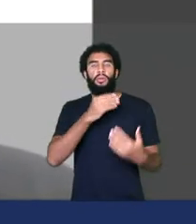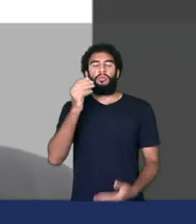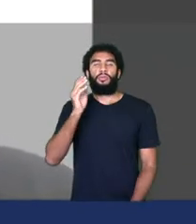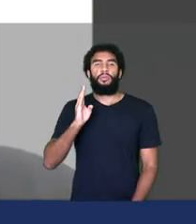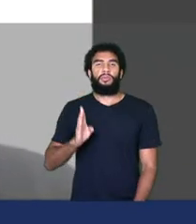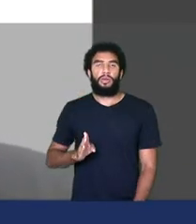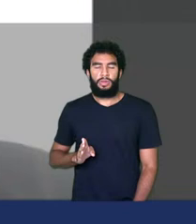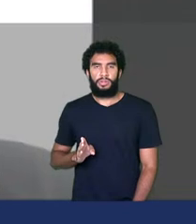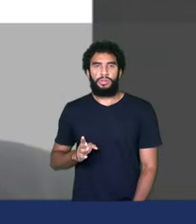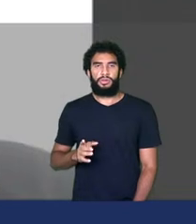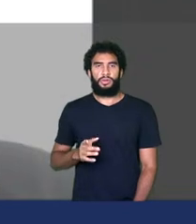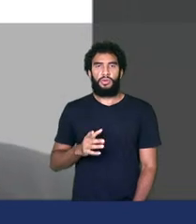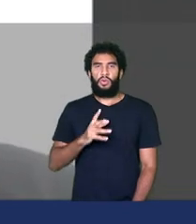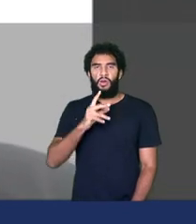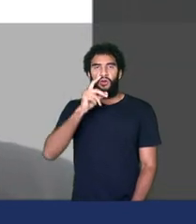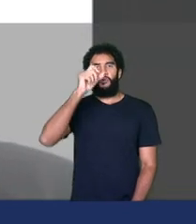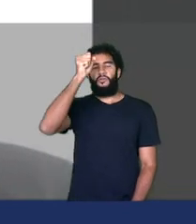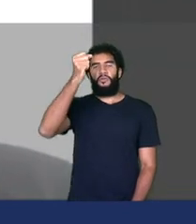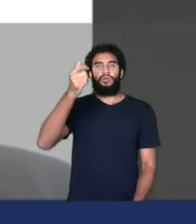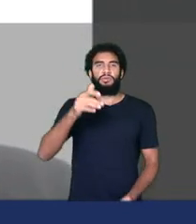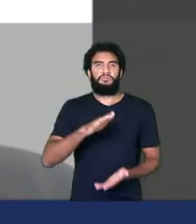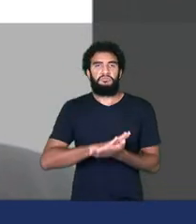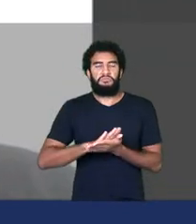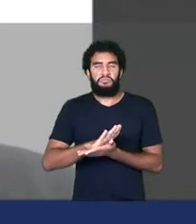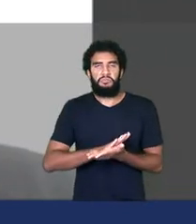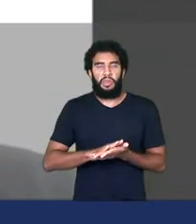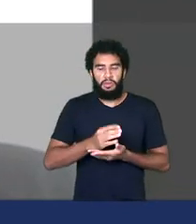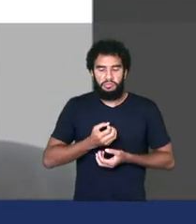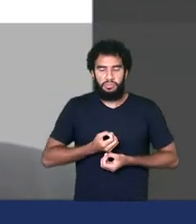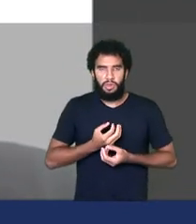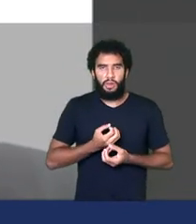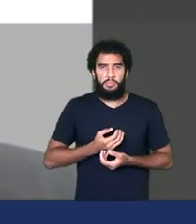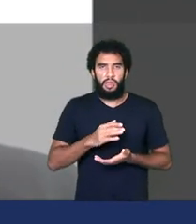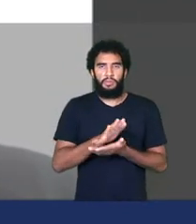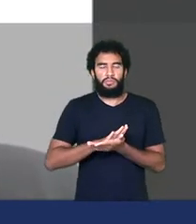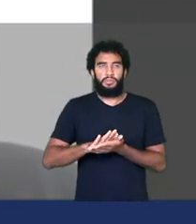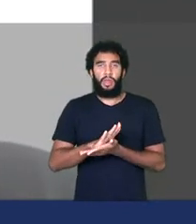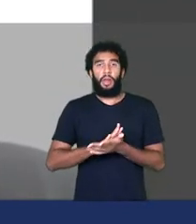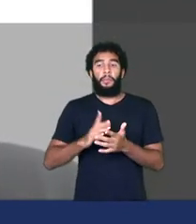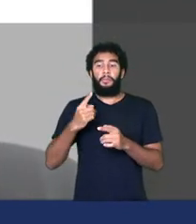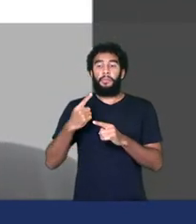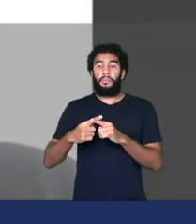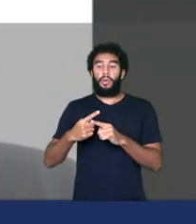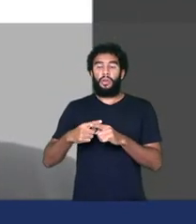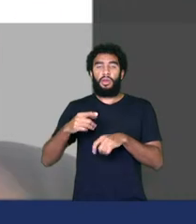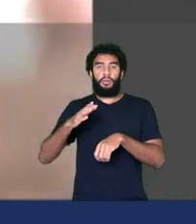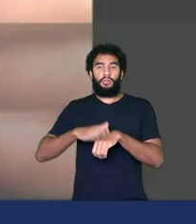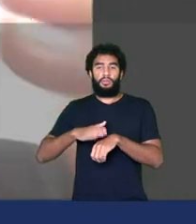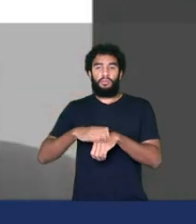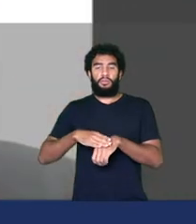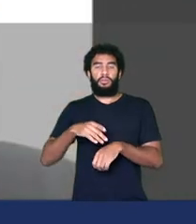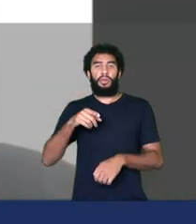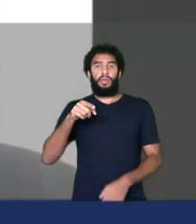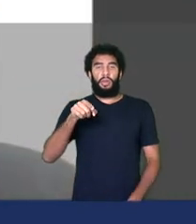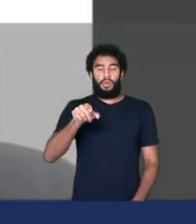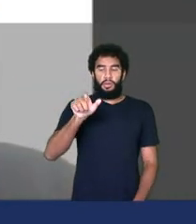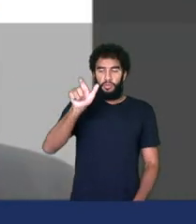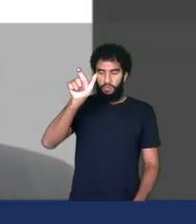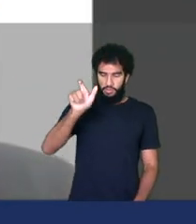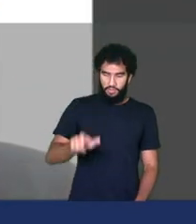ONDE ESTÁ O CHEFE DE ESTADO BRASILEIRO? NENHUMA FORÇA MORAL. NENHUMA PALAVRA. PORQUE